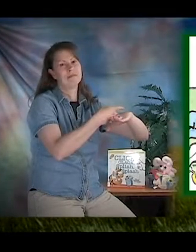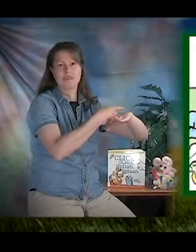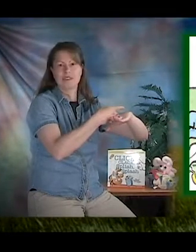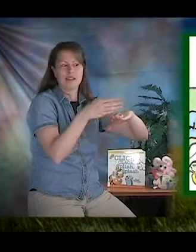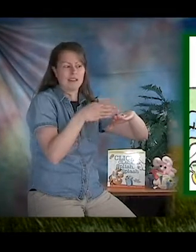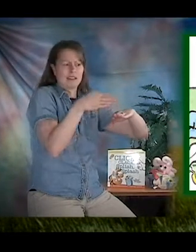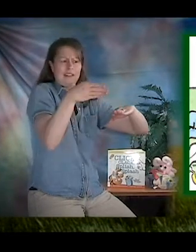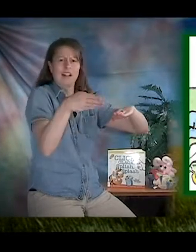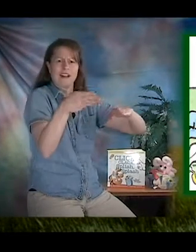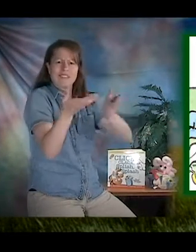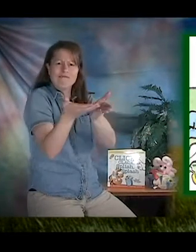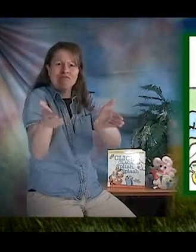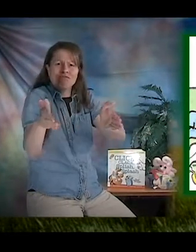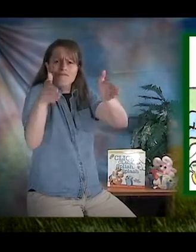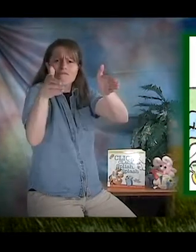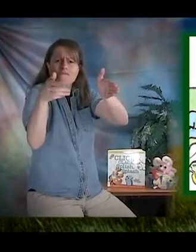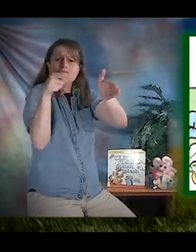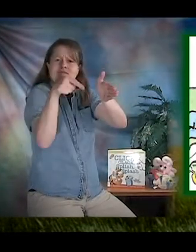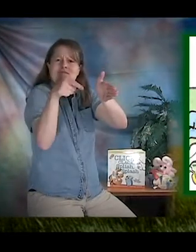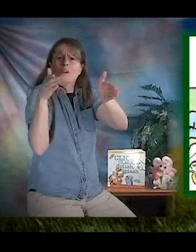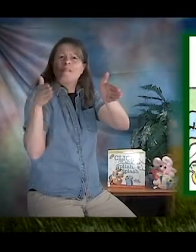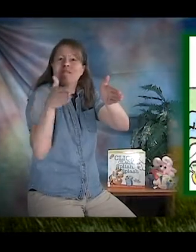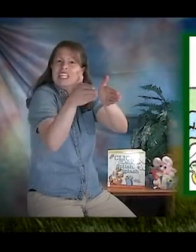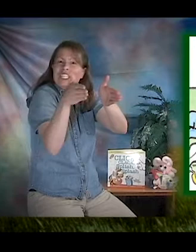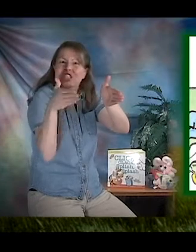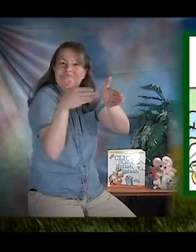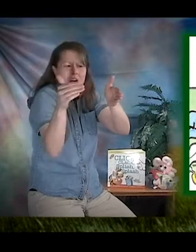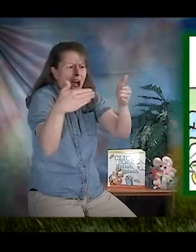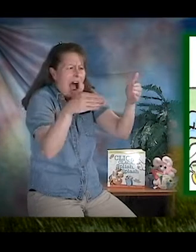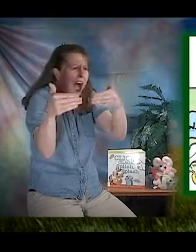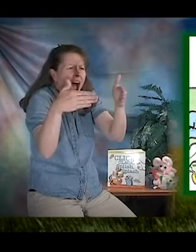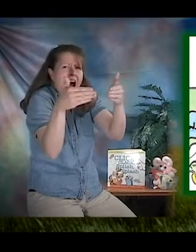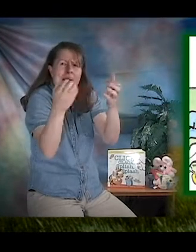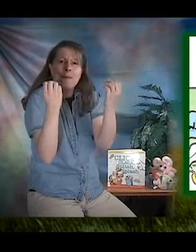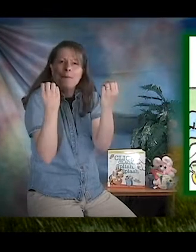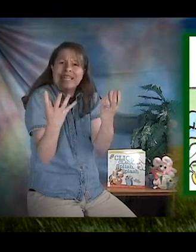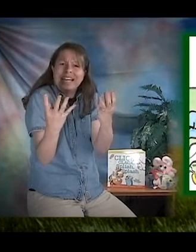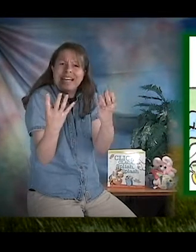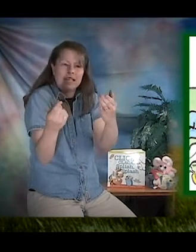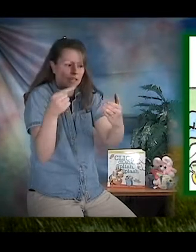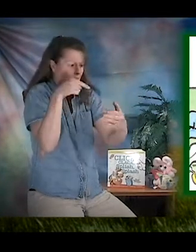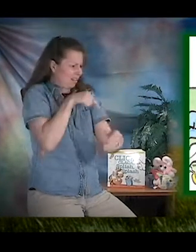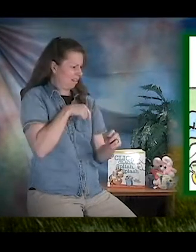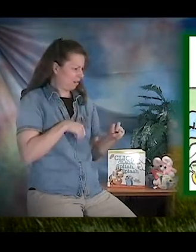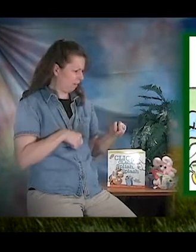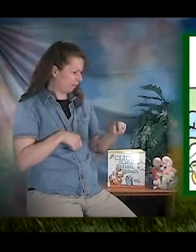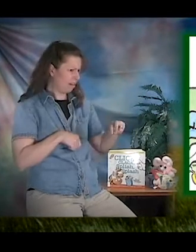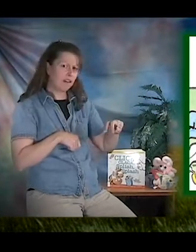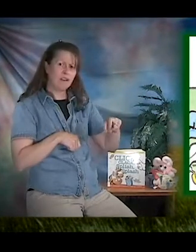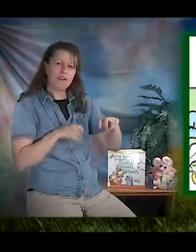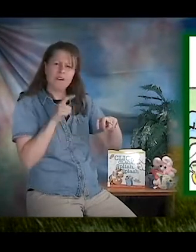Junto al granjero, hay un acuario, con muchos y muchos peces.